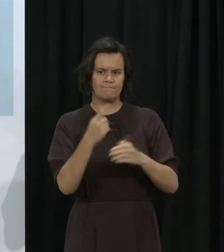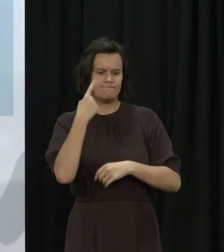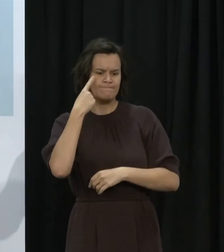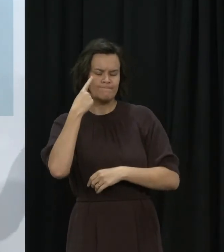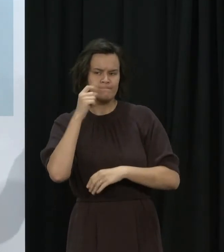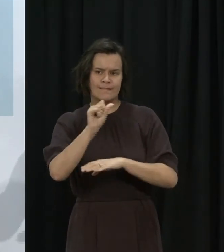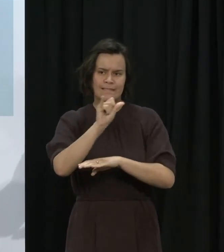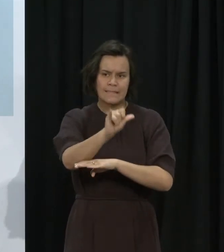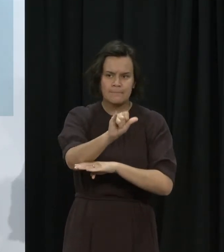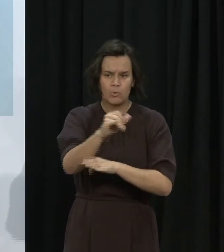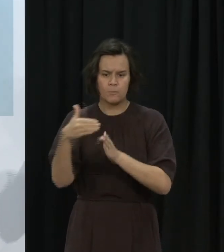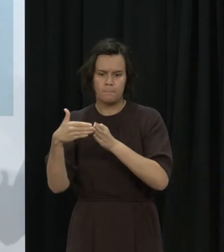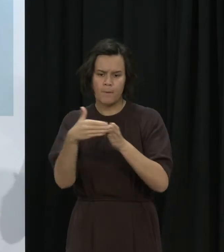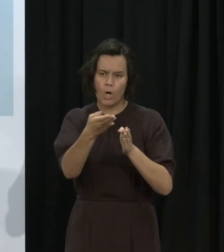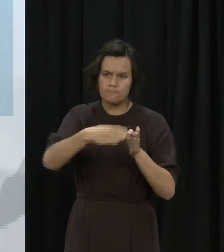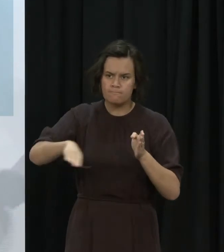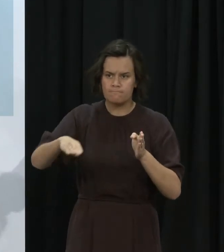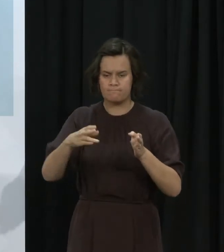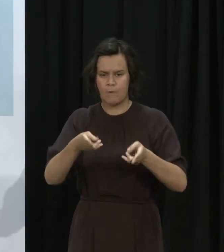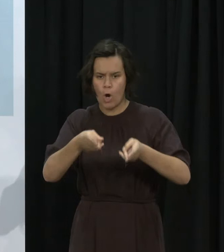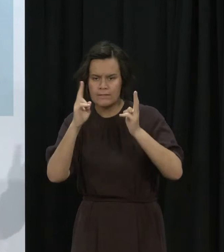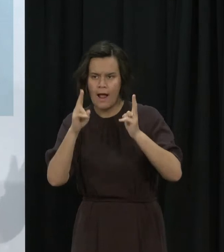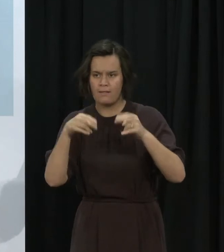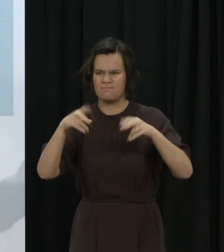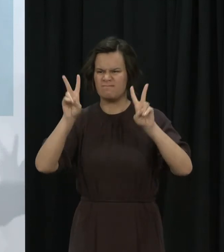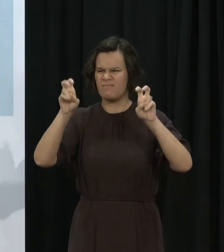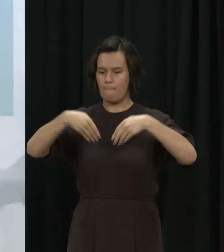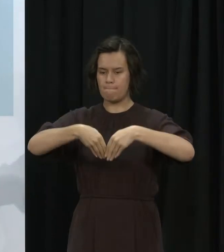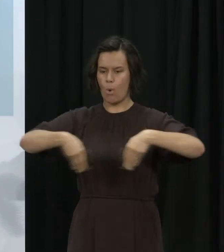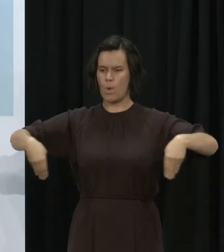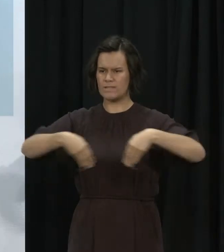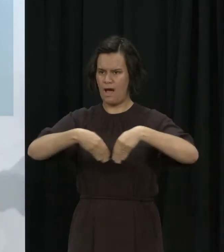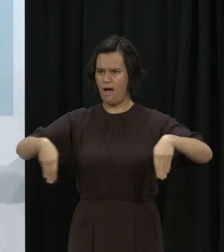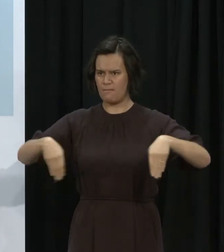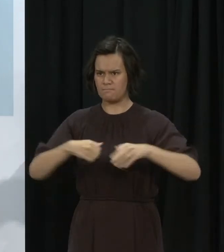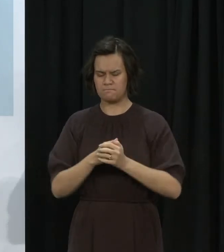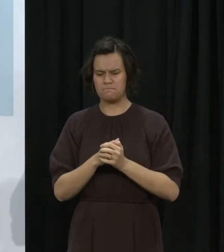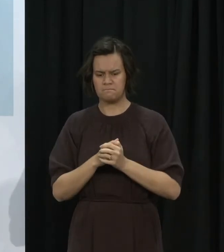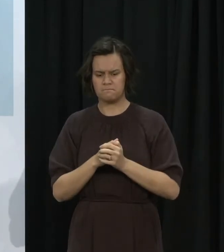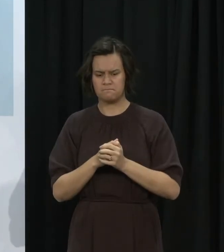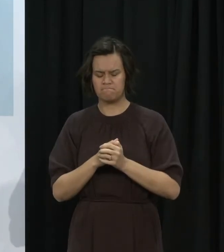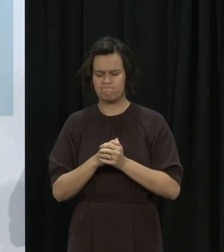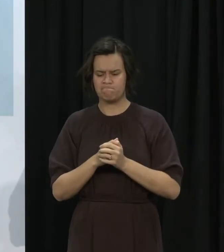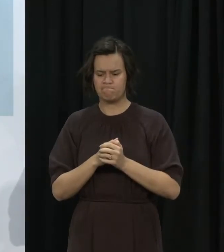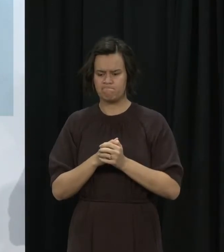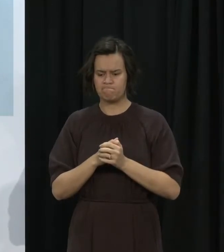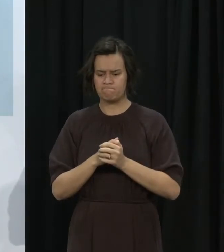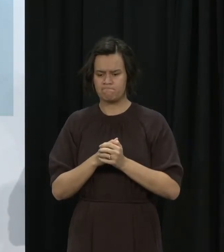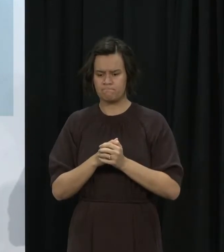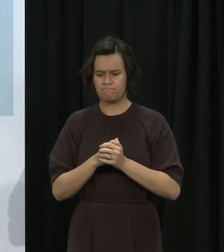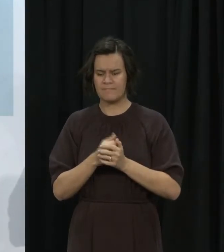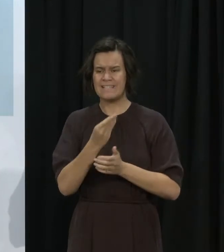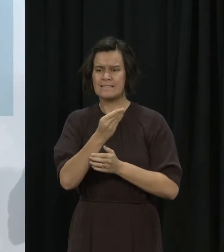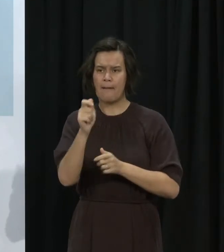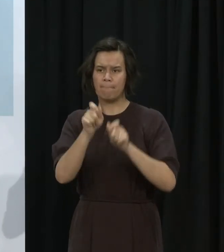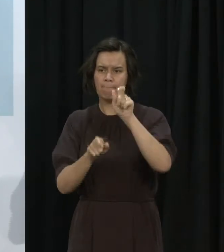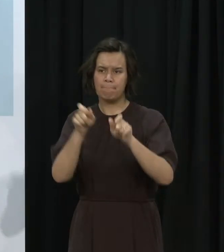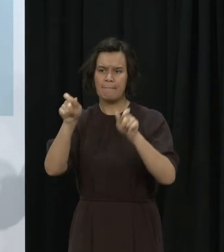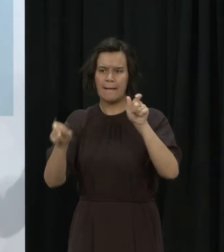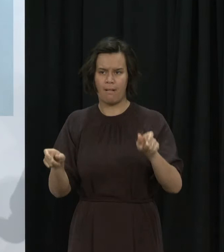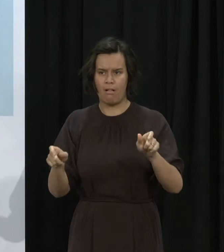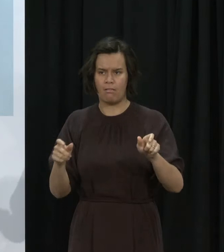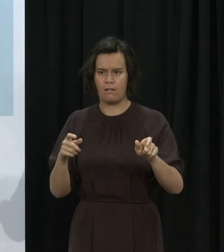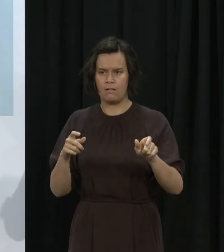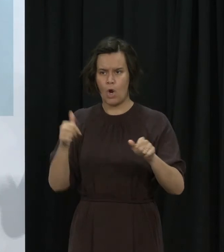ake nga tangata ka whai waahi